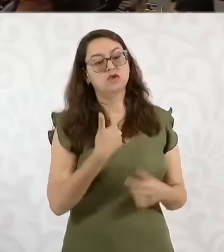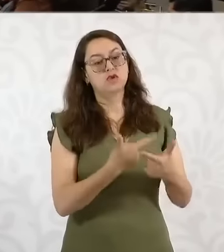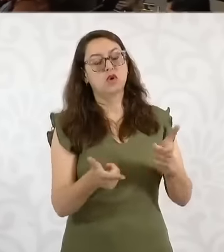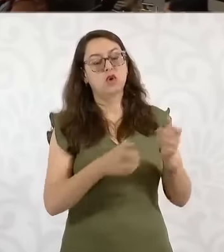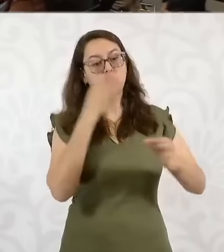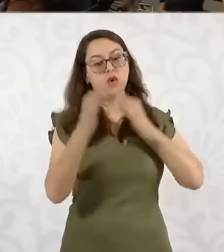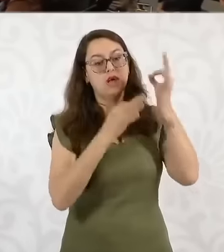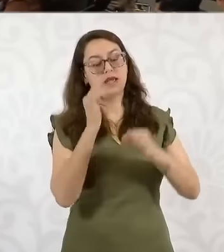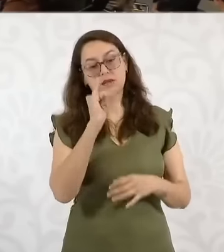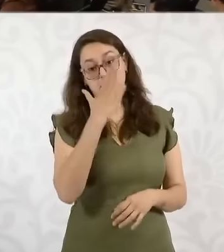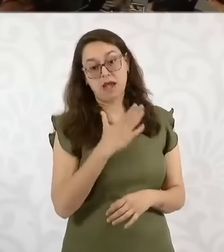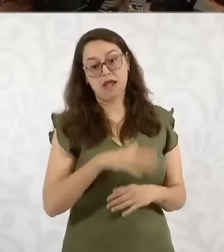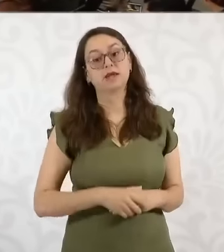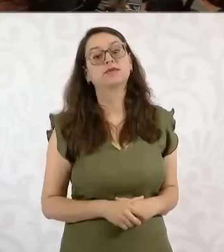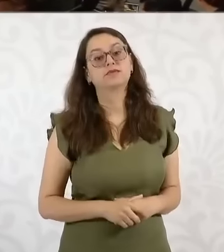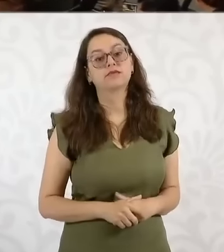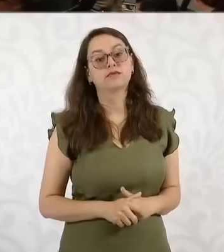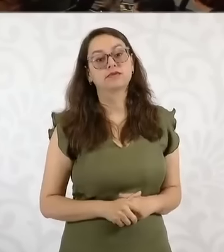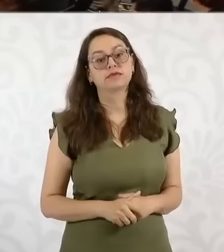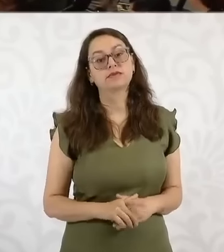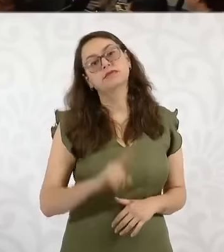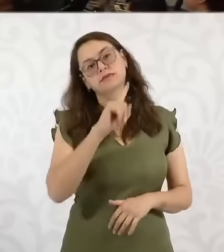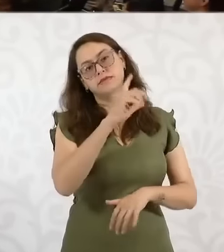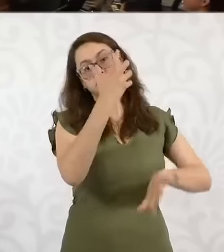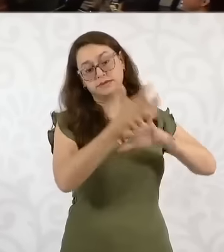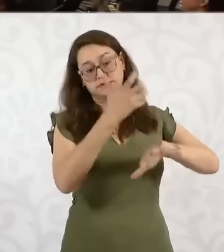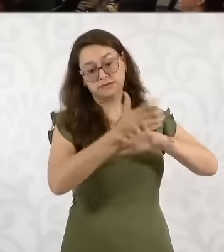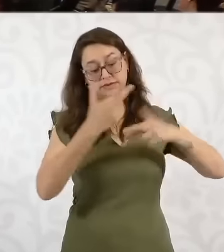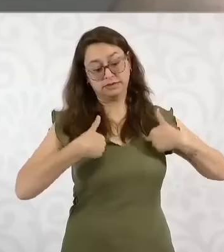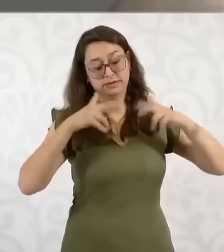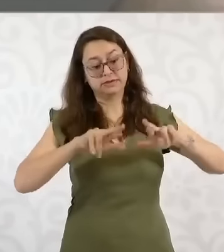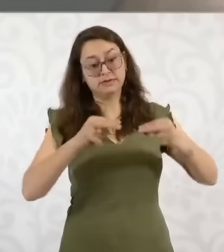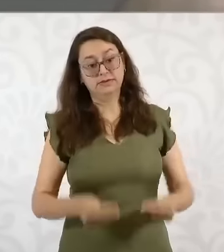el representante comercial de Estados Unidos eh declaró ayer que las conversaciones comerciales